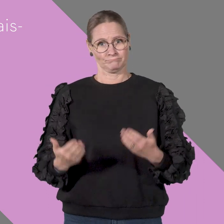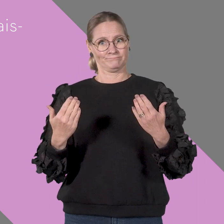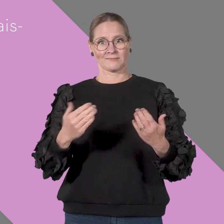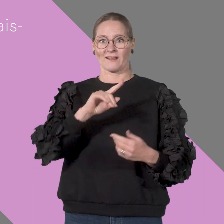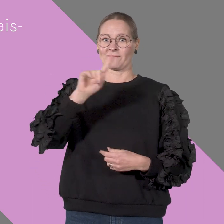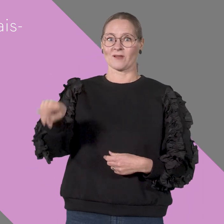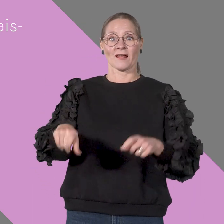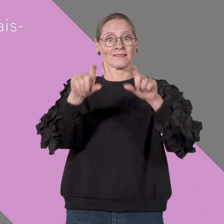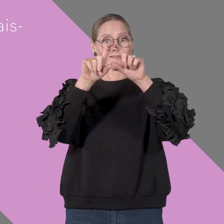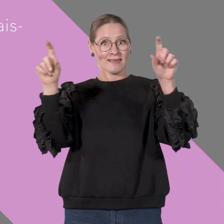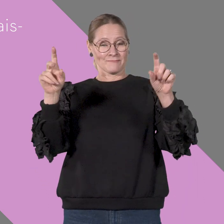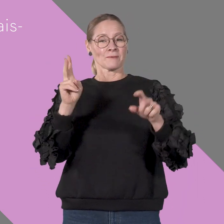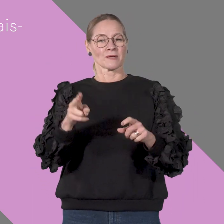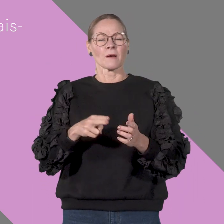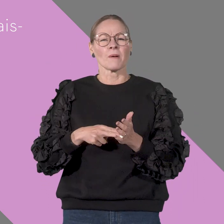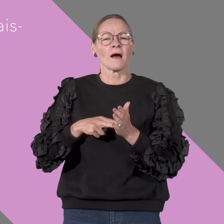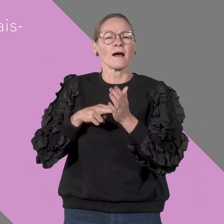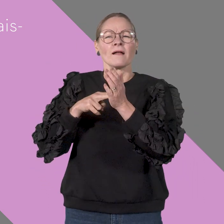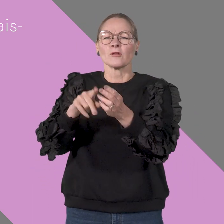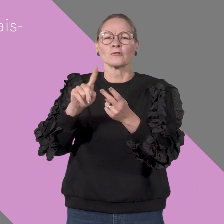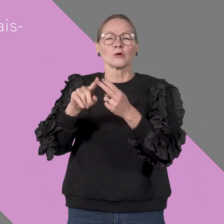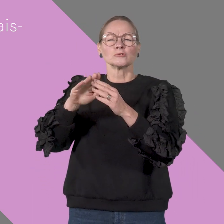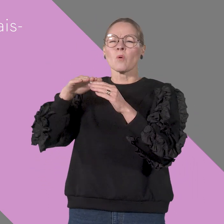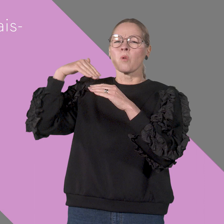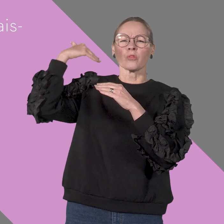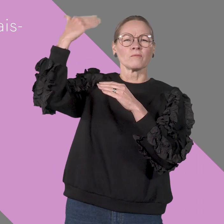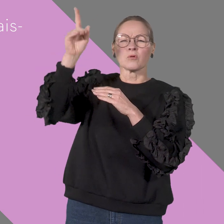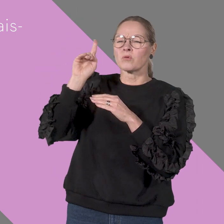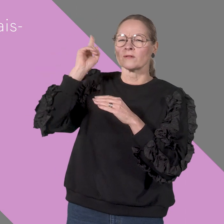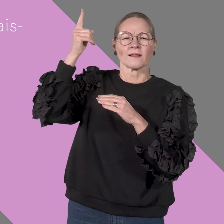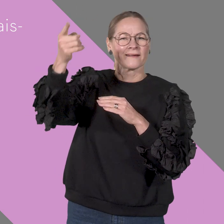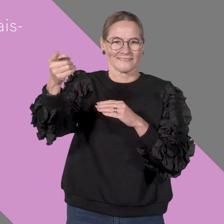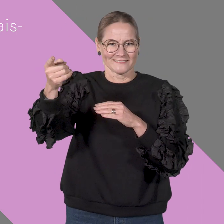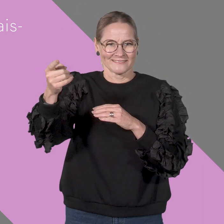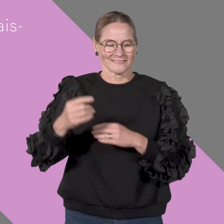Teemana oli tänä vuonna ”Matka toiseen ulottuvuuteen”.